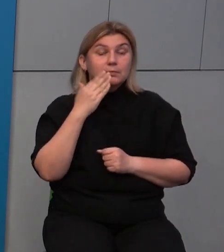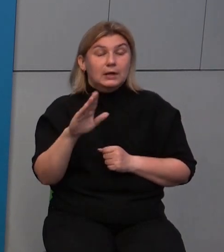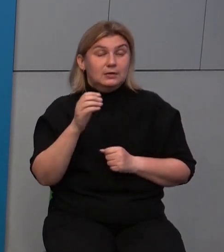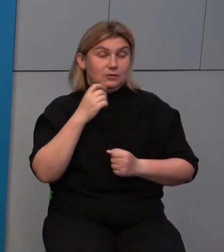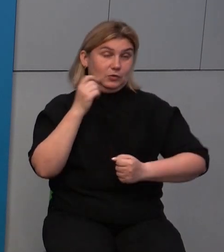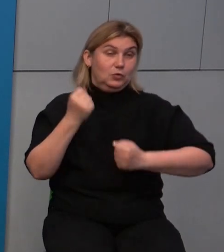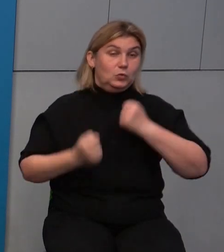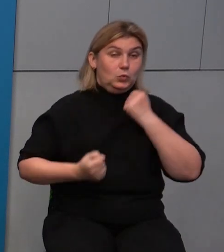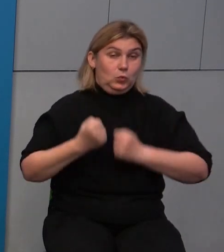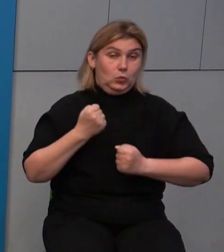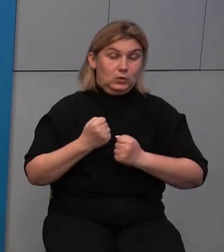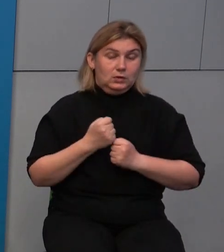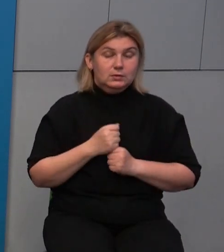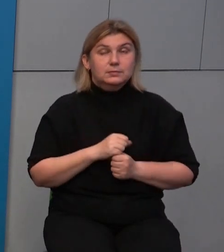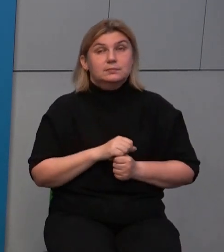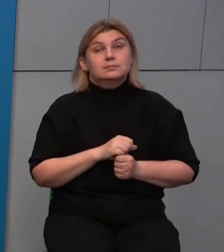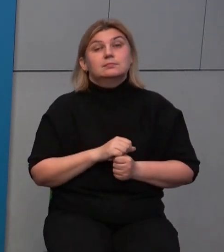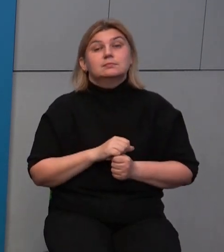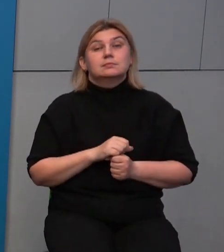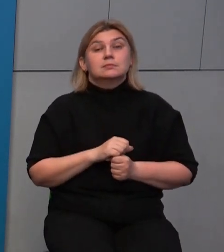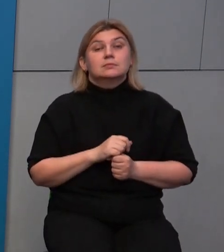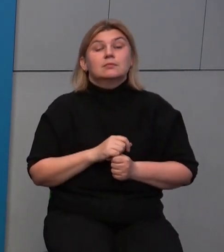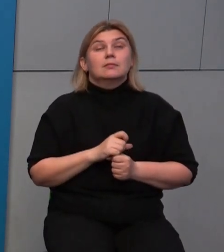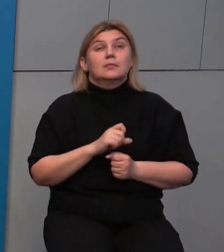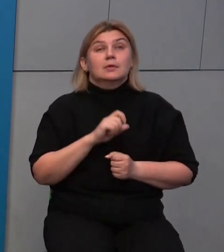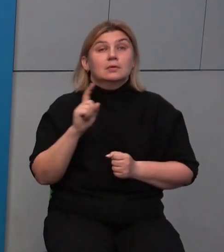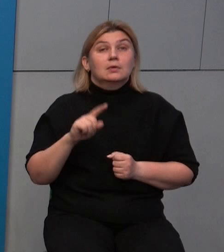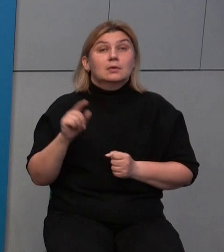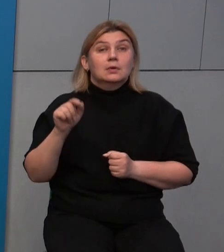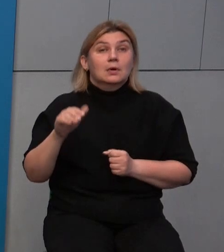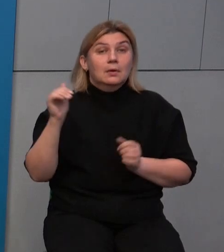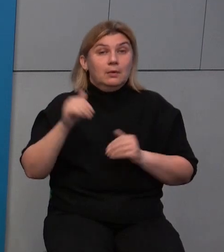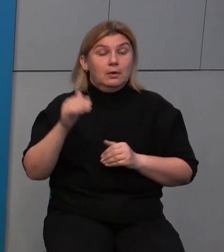niż w ogóle możemy sobie to chyba wyobrazić.